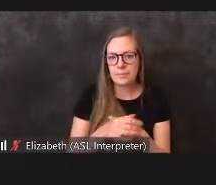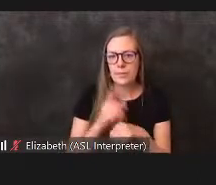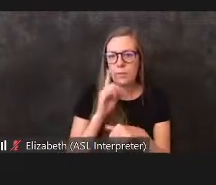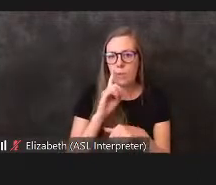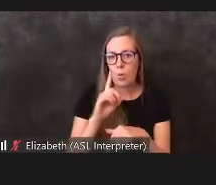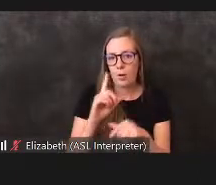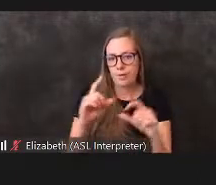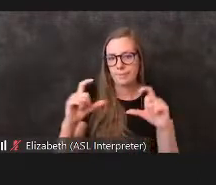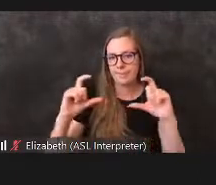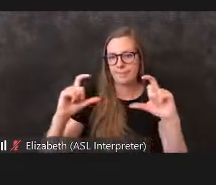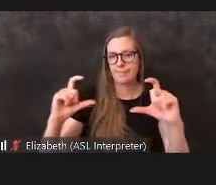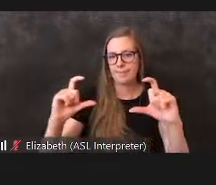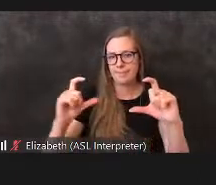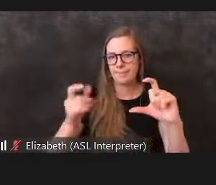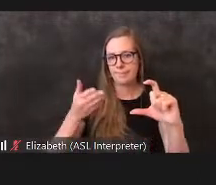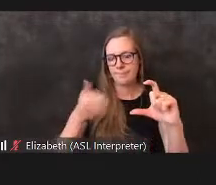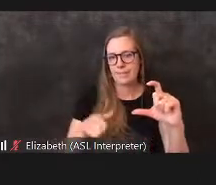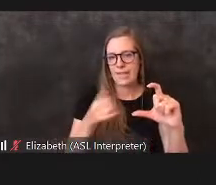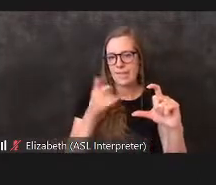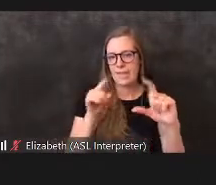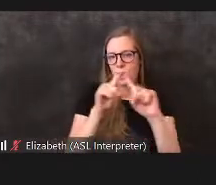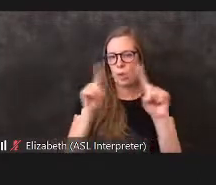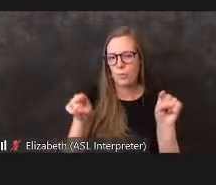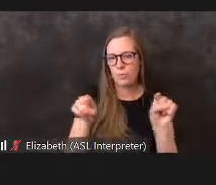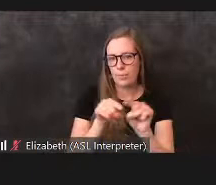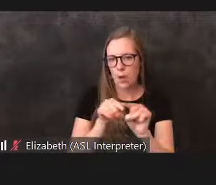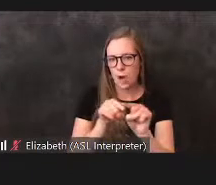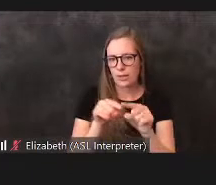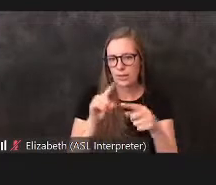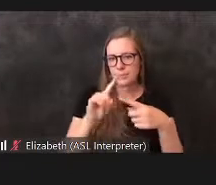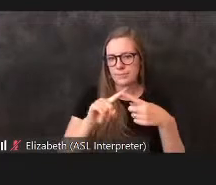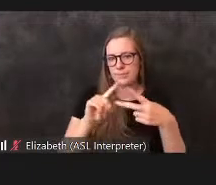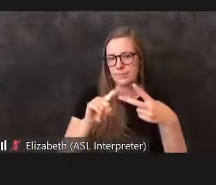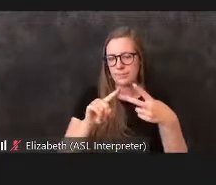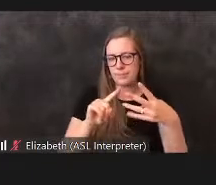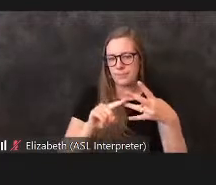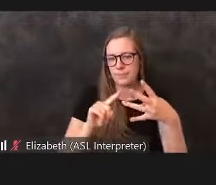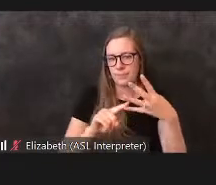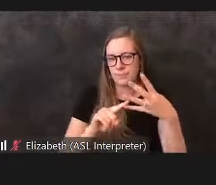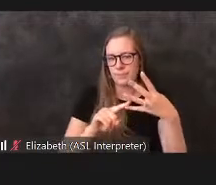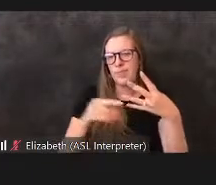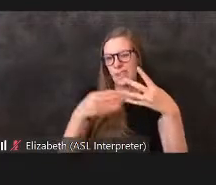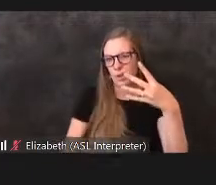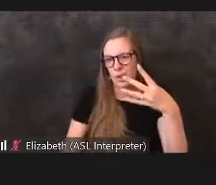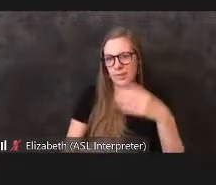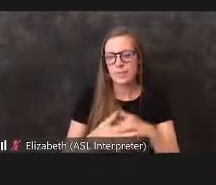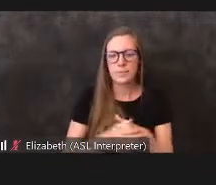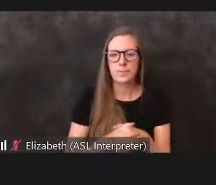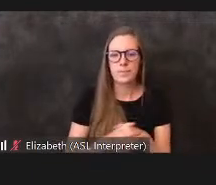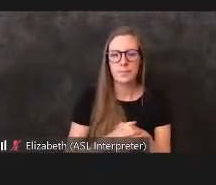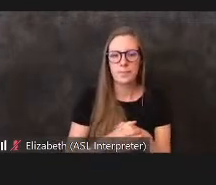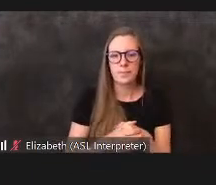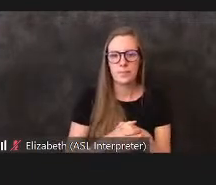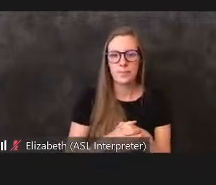Para sobredosis de muertas, padecimiento de riñones o del hígado, otras causas.